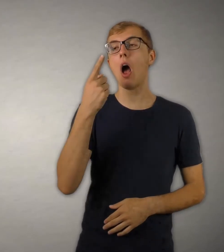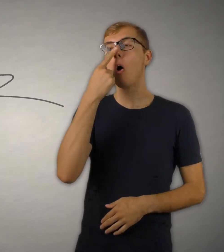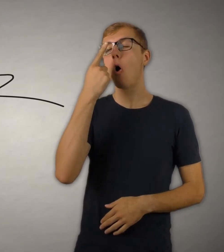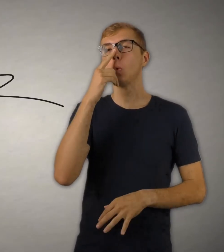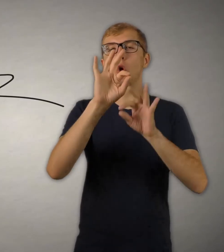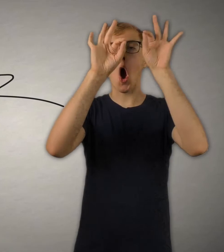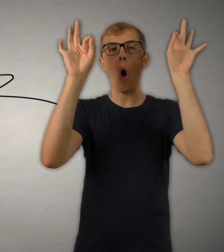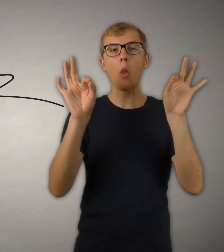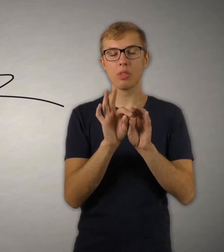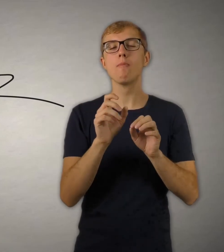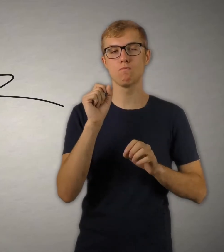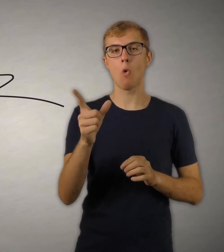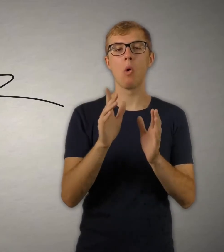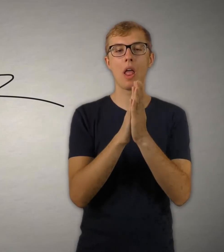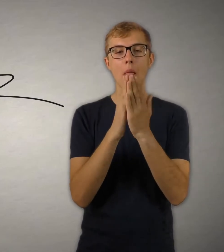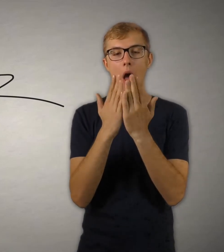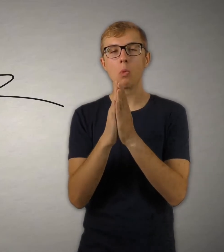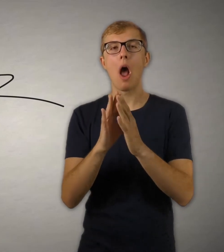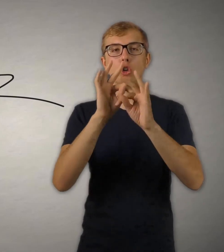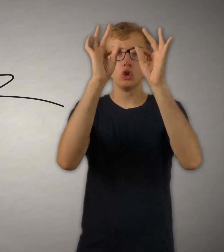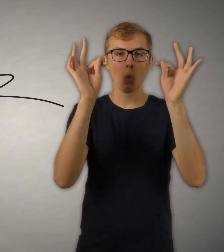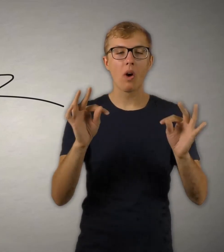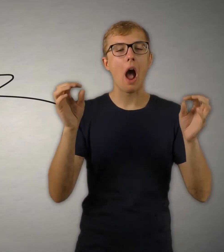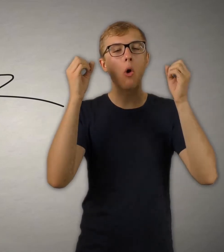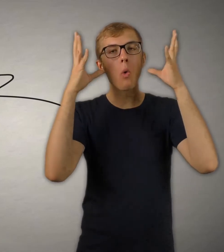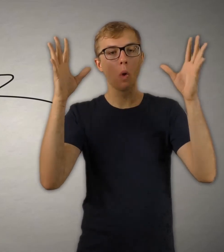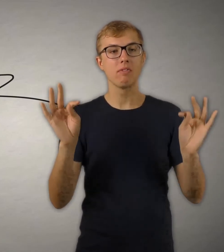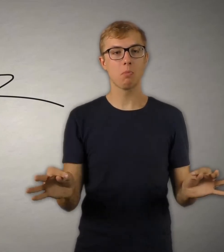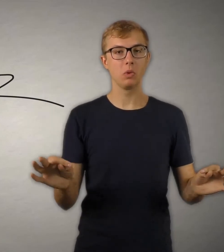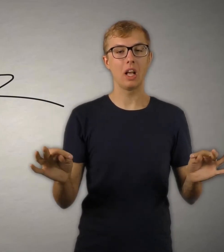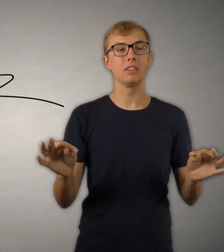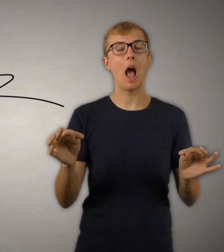Kościuszko jest obecny w literaturze, sztuce i kulturze współczesnej.